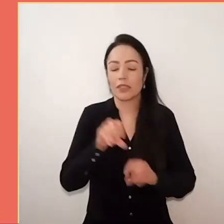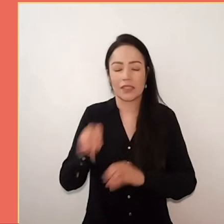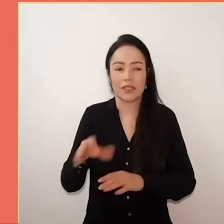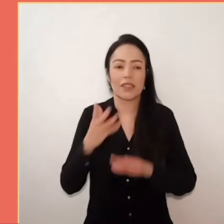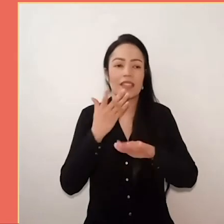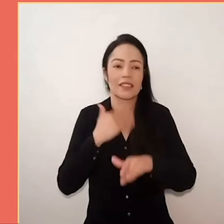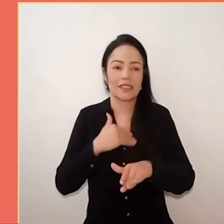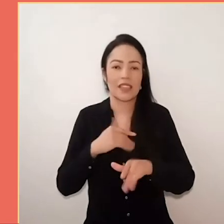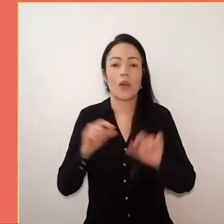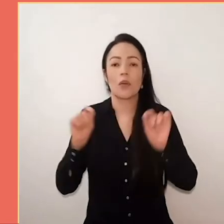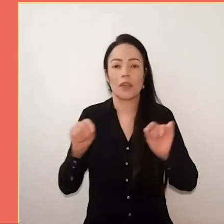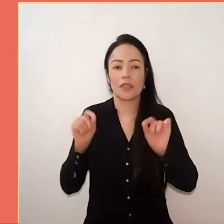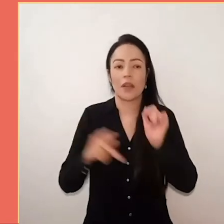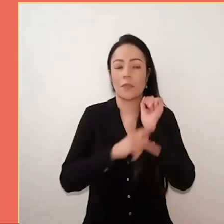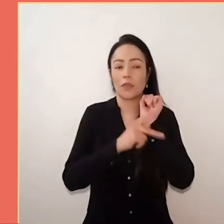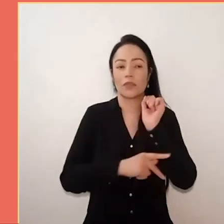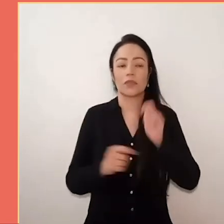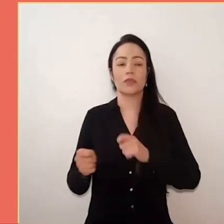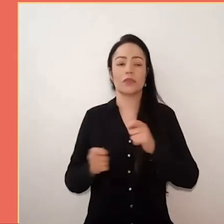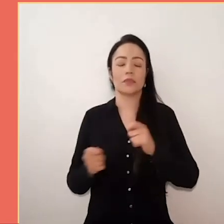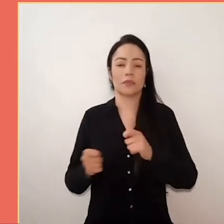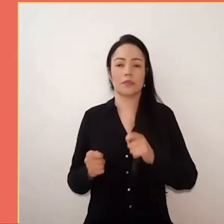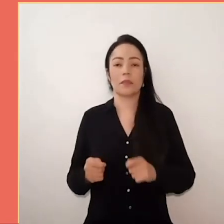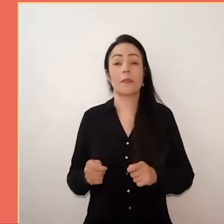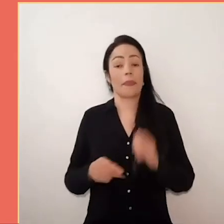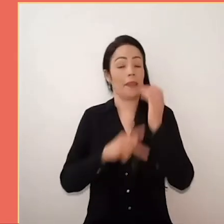que é um projeto de controle, que por sua vez e um projeto de uma sociedade